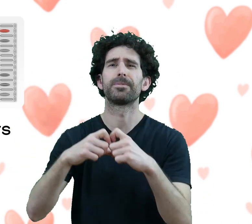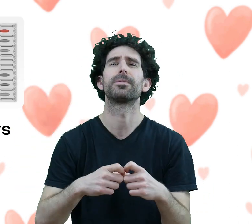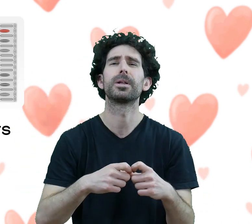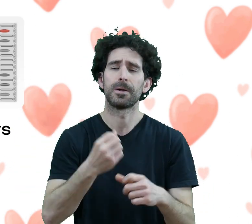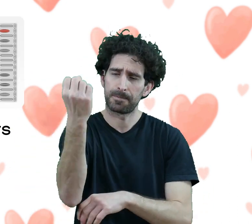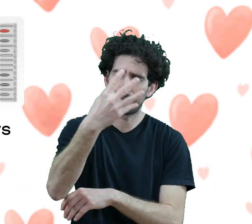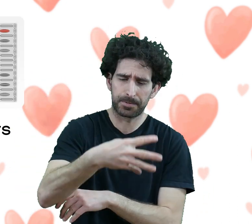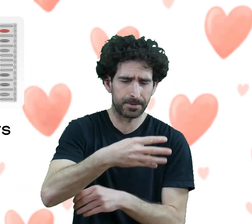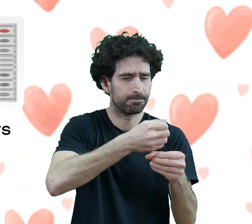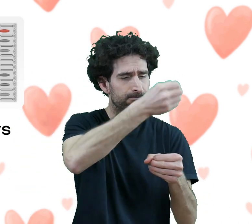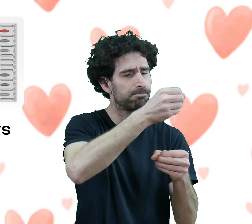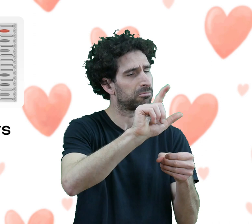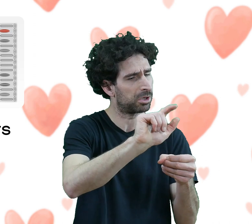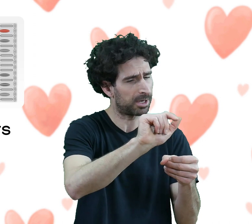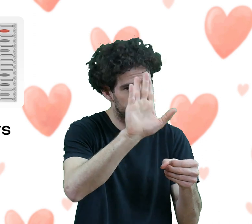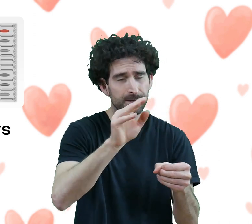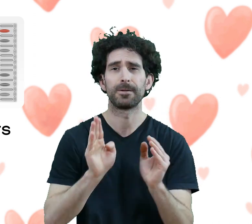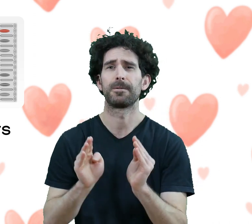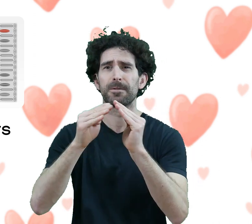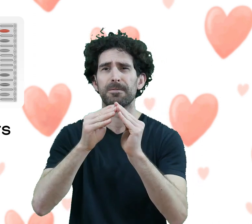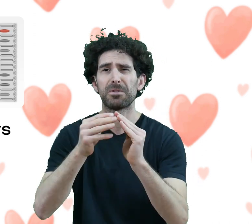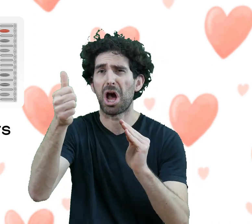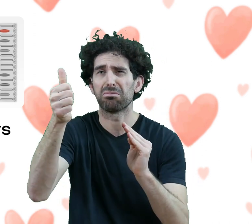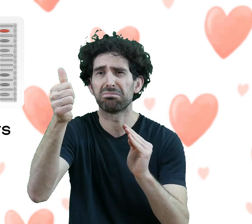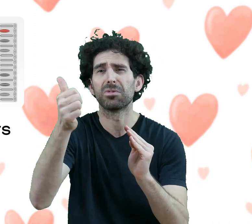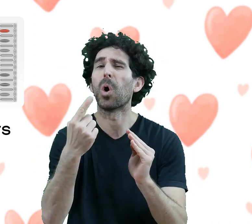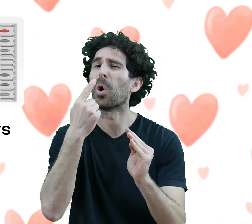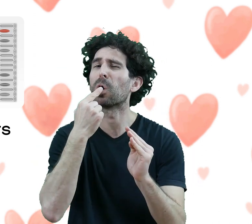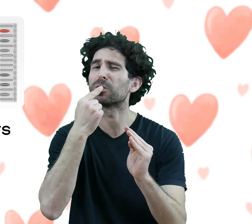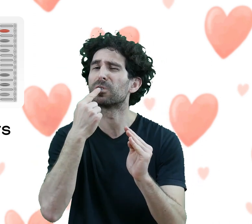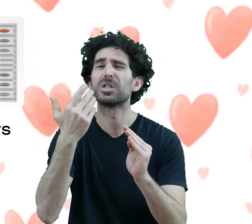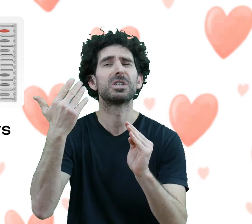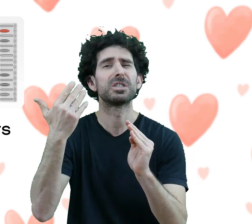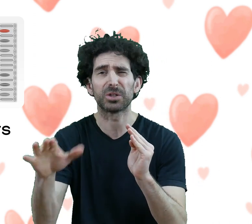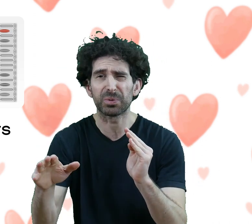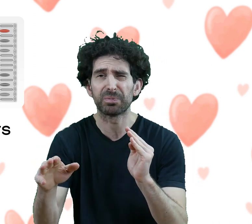possèdent bien des bâtonnets dans la rétine mais un seul cône pour le rouge, c'est tout.